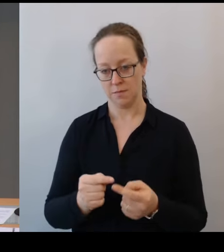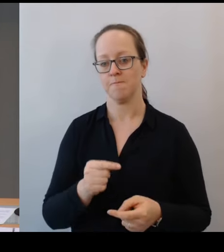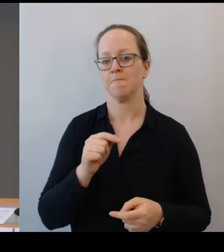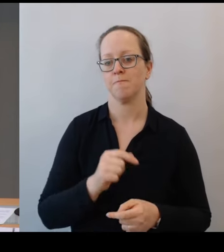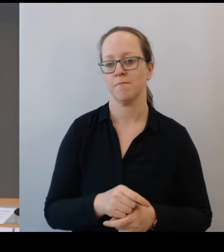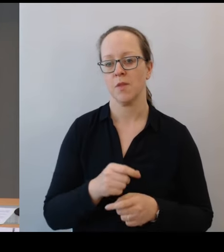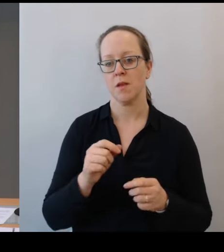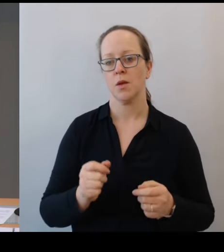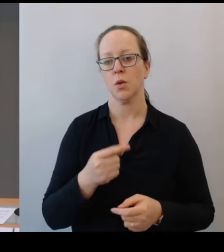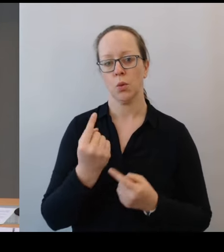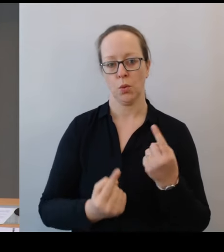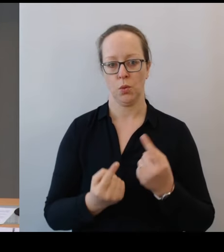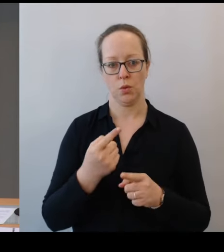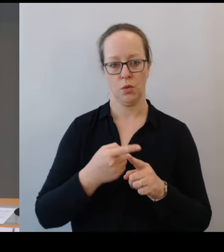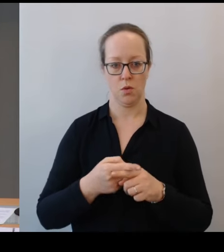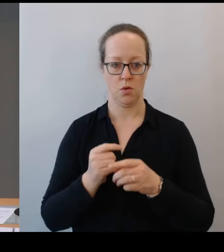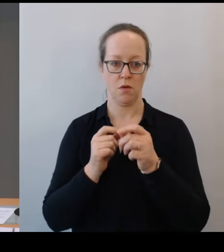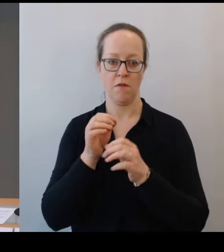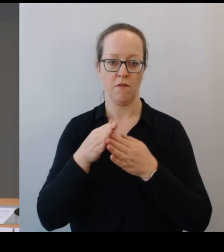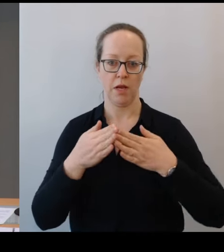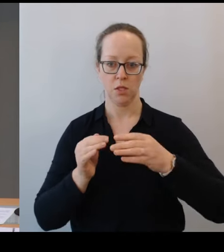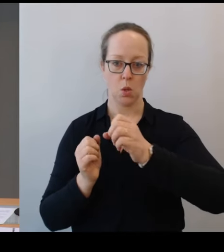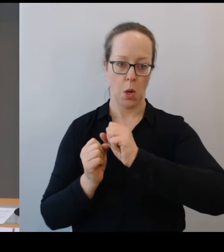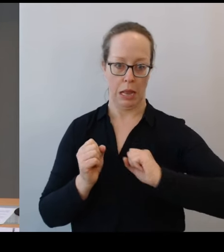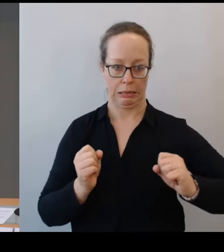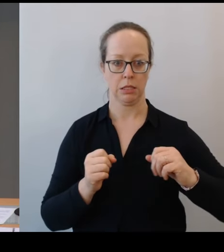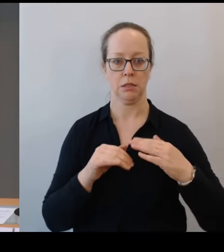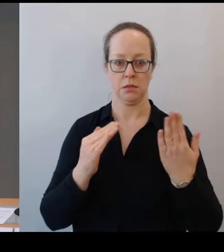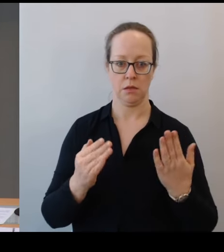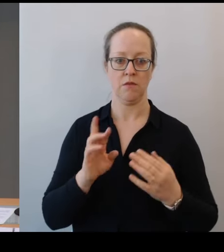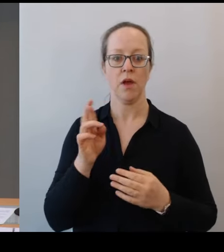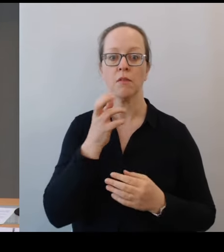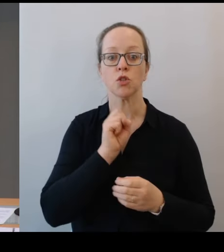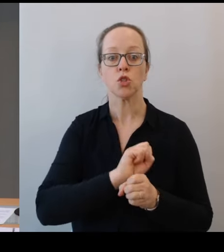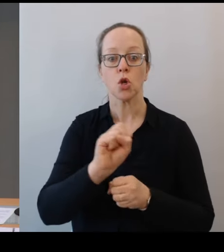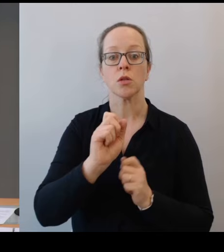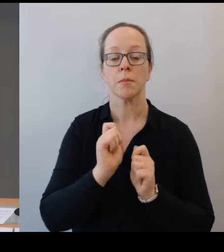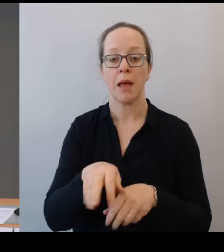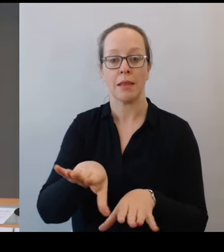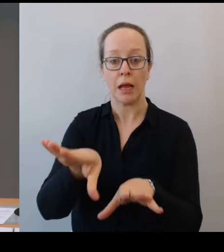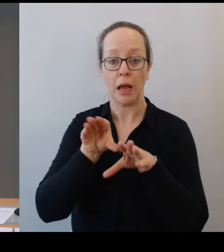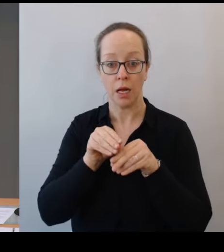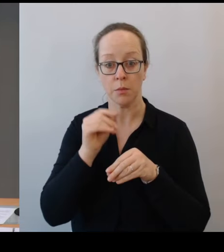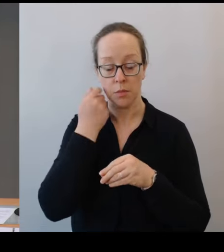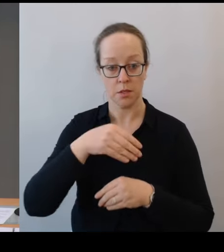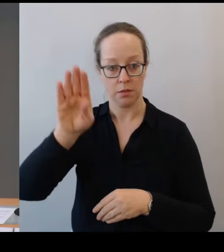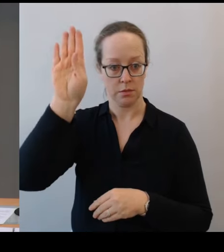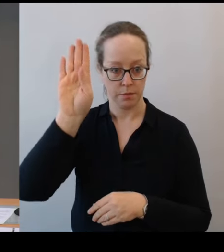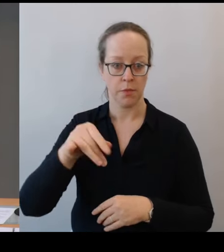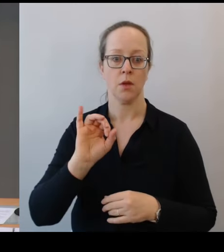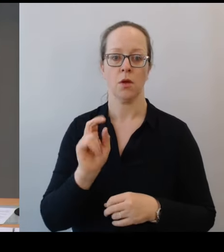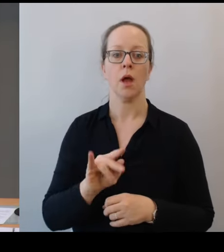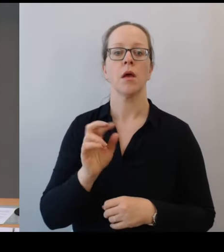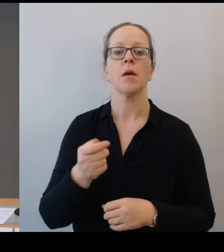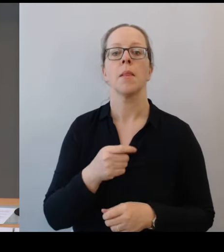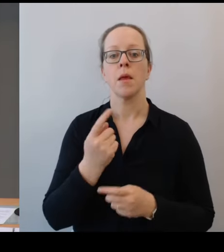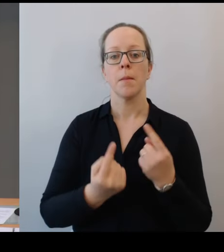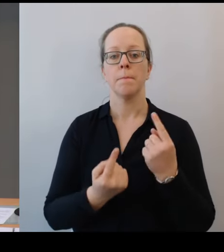ich um das Handzeichen. Das sind die Fraktionen von Bündnis 90 Grüne und die Linksfraktion und der fraktionslose Abgeordnete